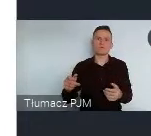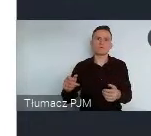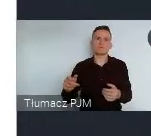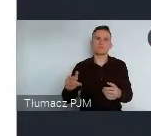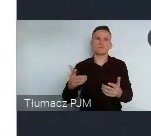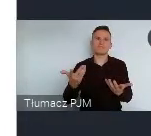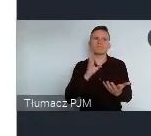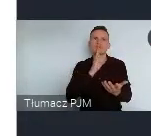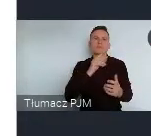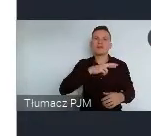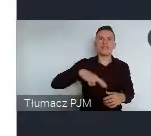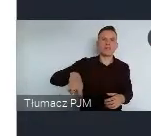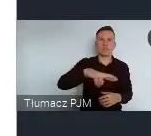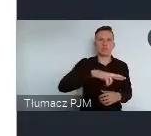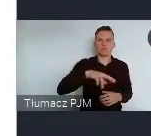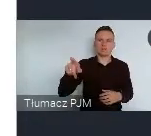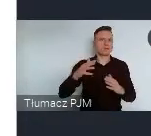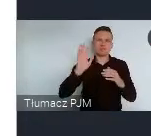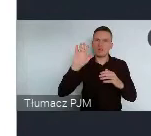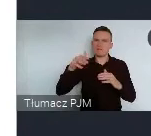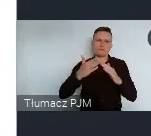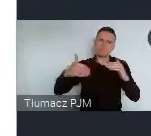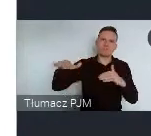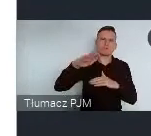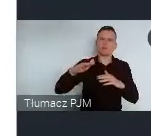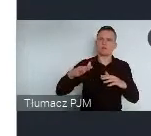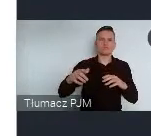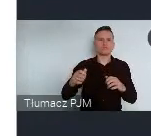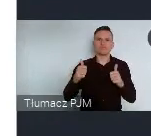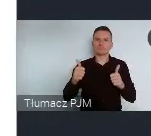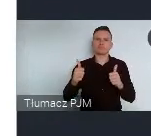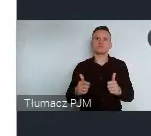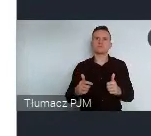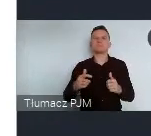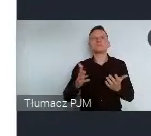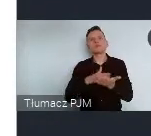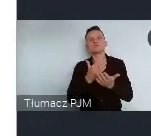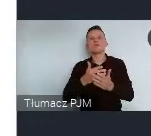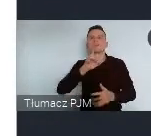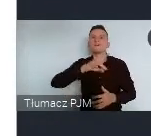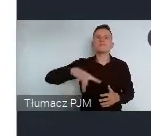pewnym przedsięwzięciom, czego przykładem jest zaangażowanie gmin dolnośląskich i wielkopolskich